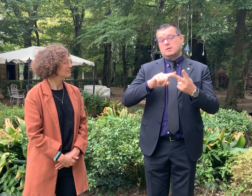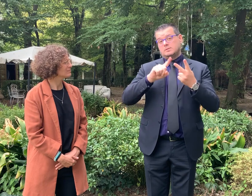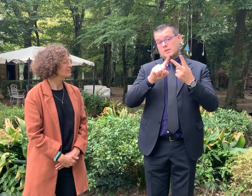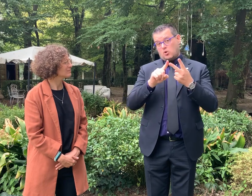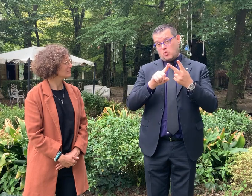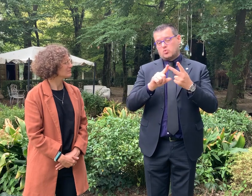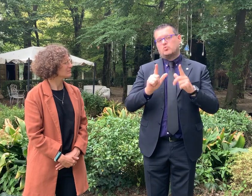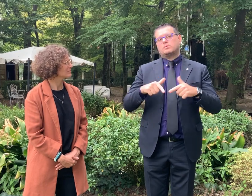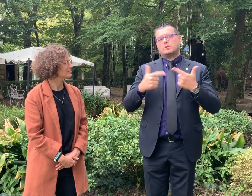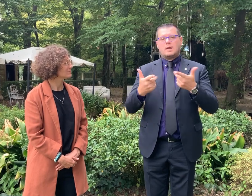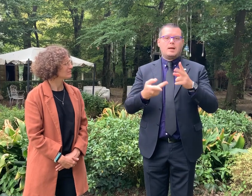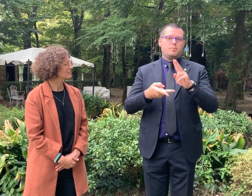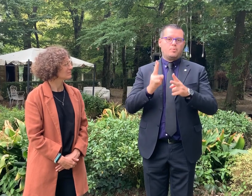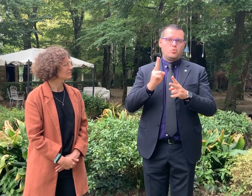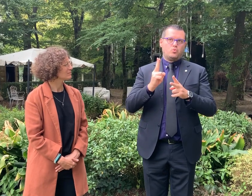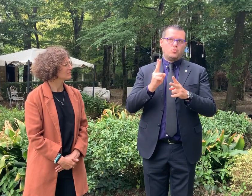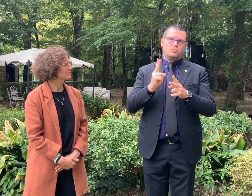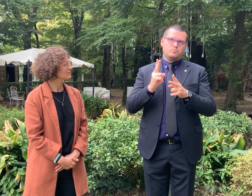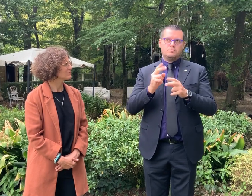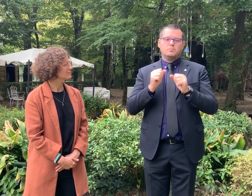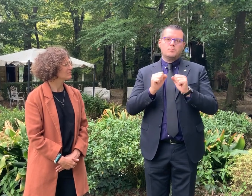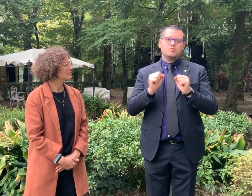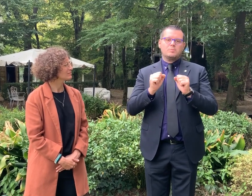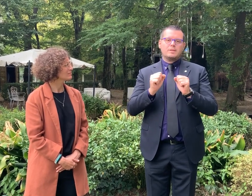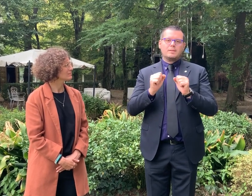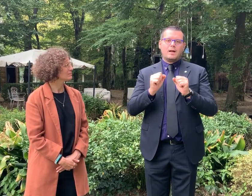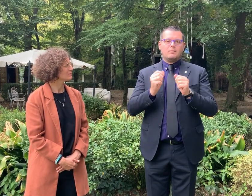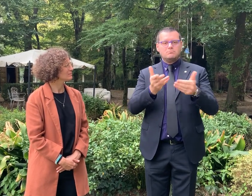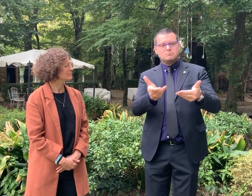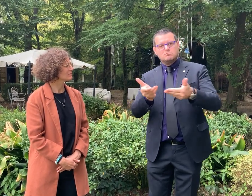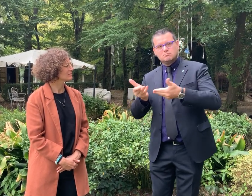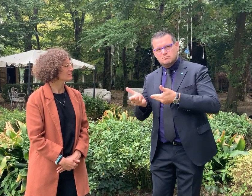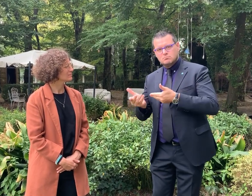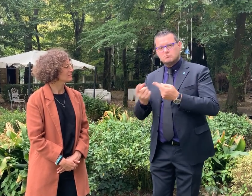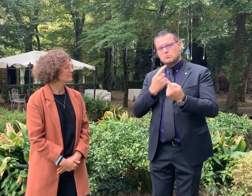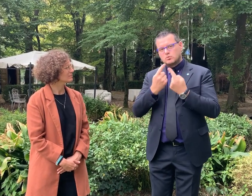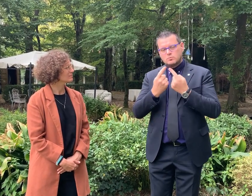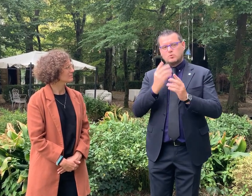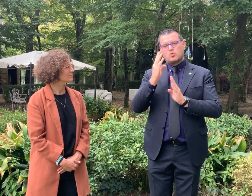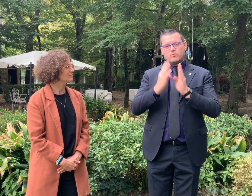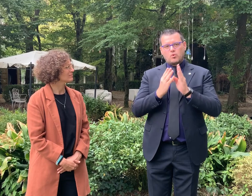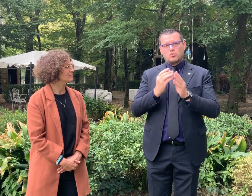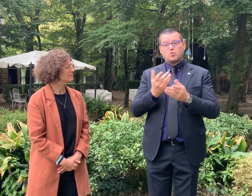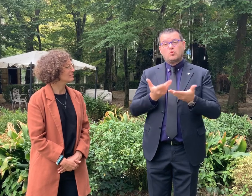Il secondo obiettivo: dare maggiori possibilità di accogliere le opinioni altrui, avere più dialogo e confronto con tutti